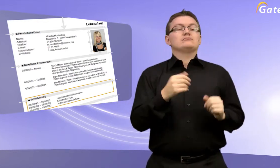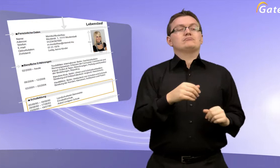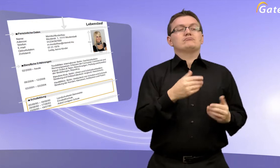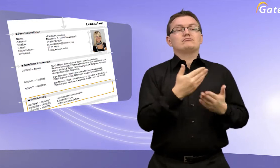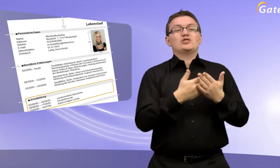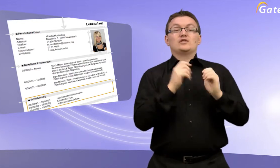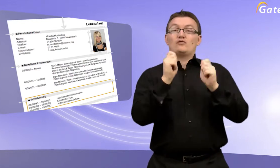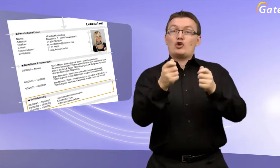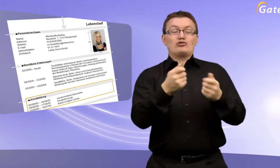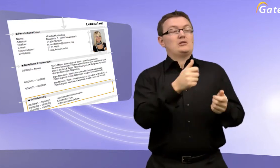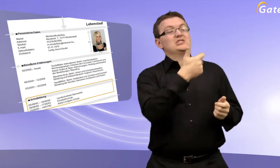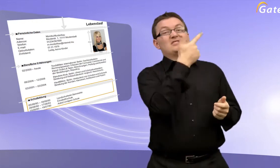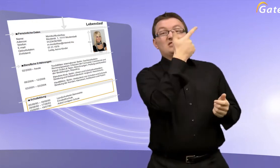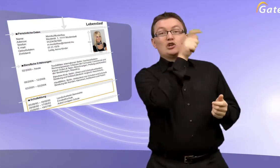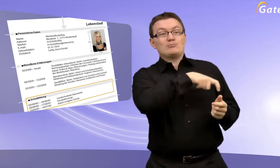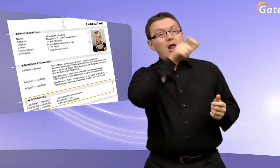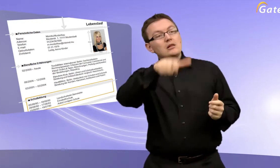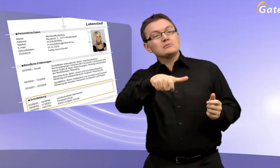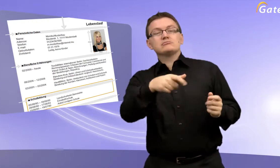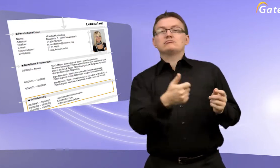Es bietet sich an, eine Tabelle mit zwei Spalten anzulegen. In der ersten Spalte